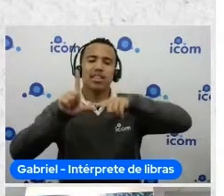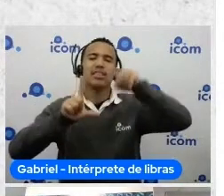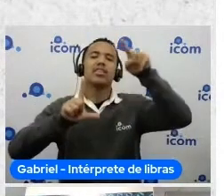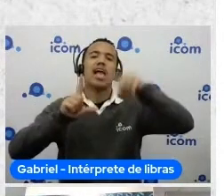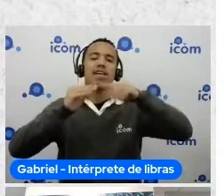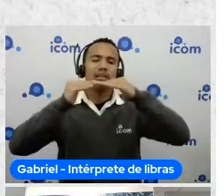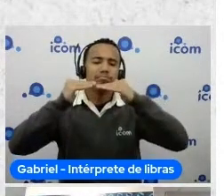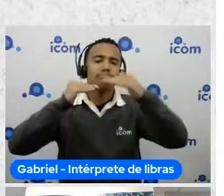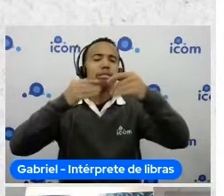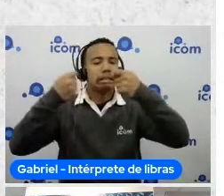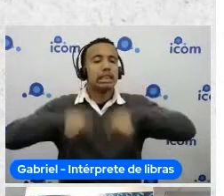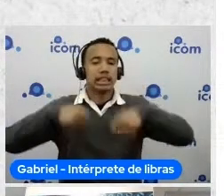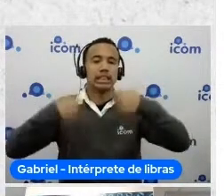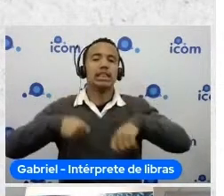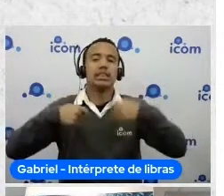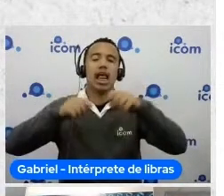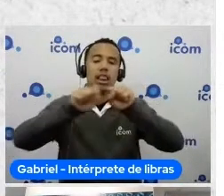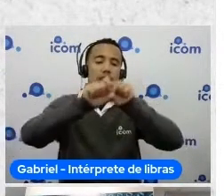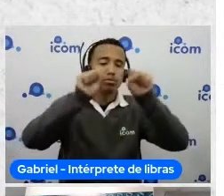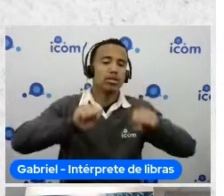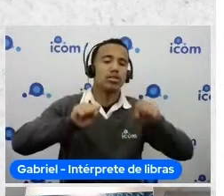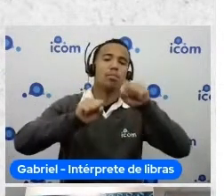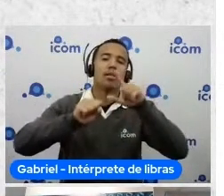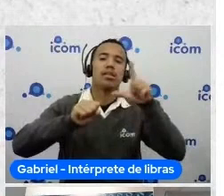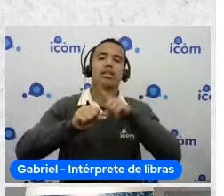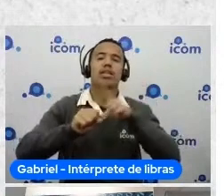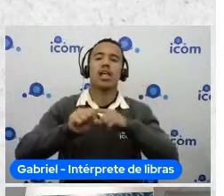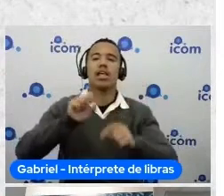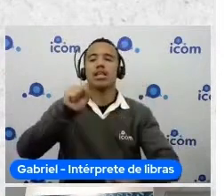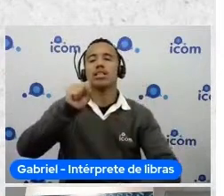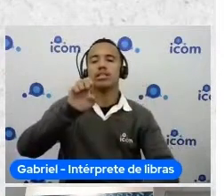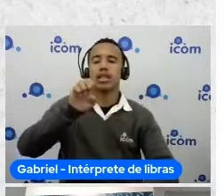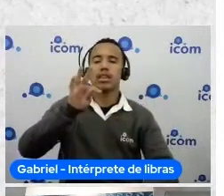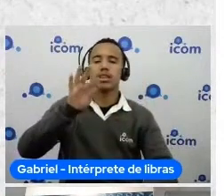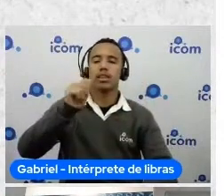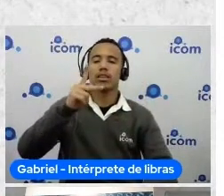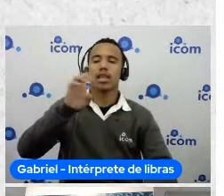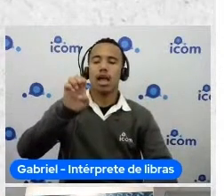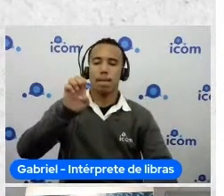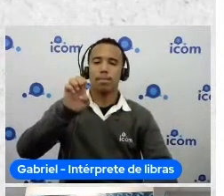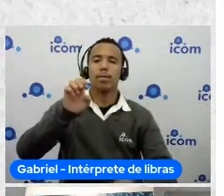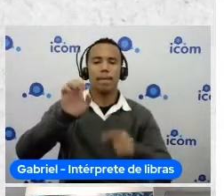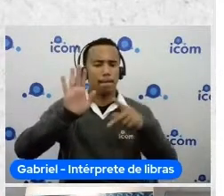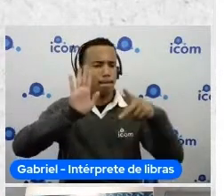funcionamento do sistema atrelado a um setup de medição que foi customizado para essa aplicação.